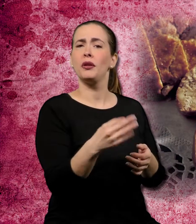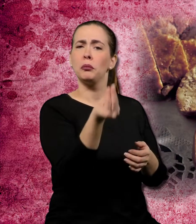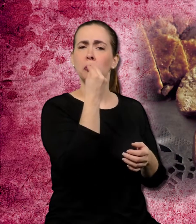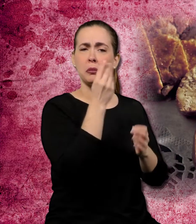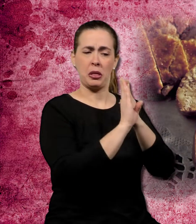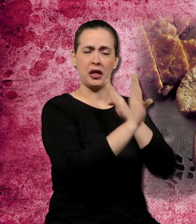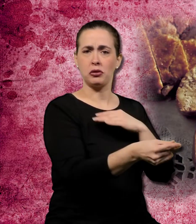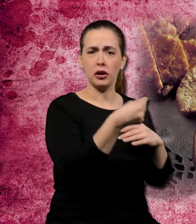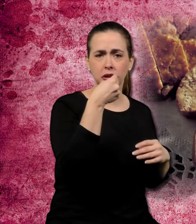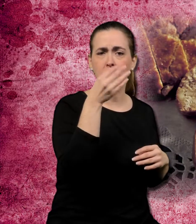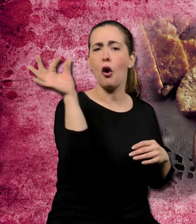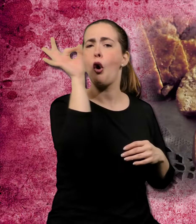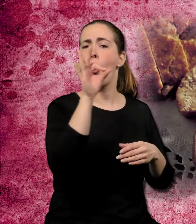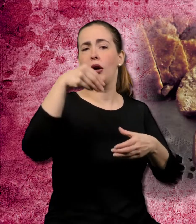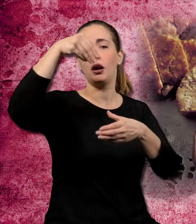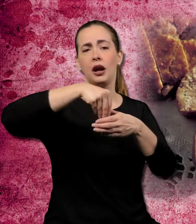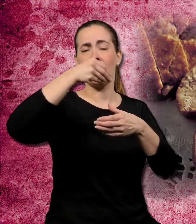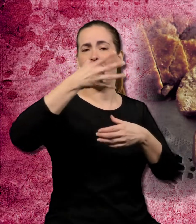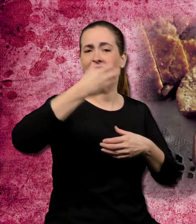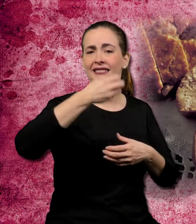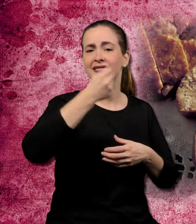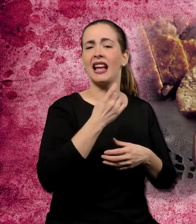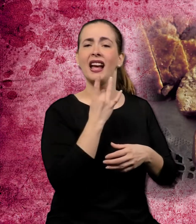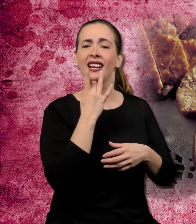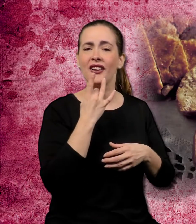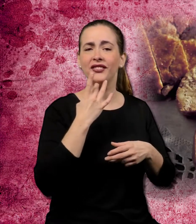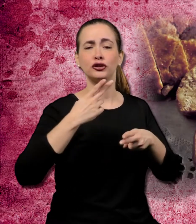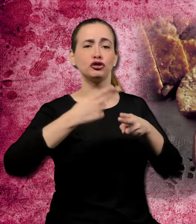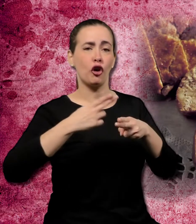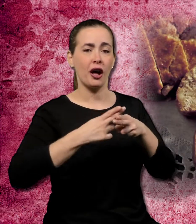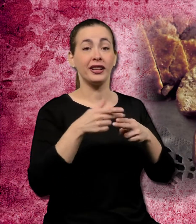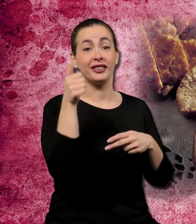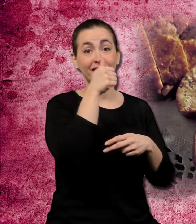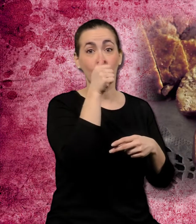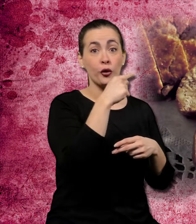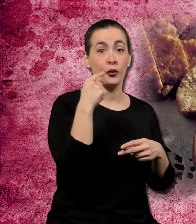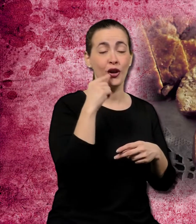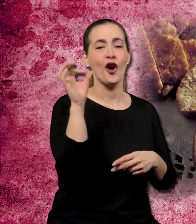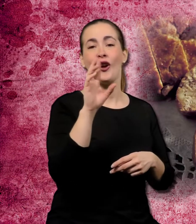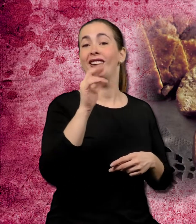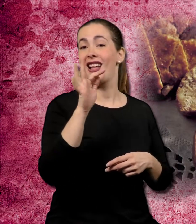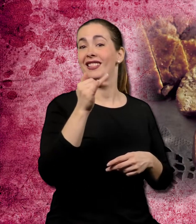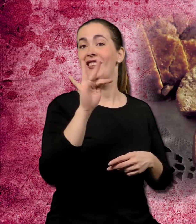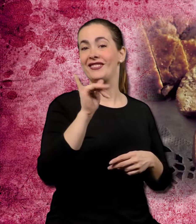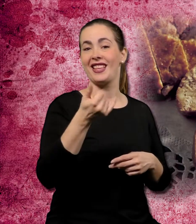Es mengen sols o bé acompanyats de llet, cafè, xocolata, vi dolç o ratafia.